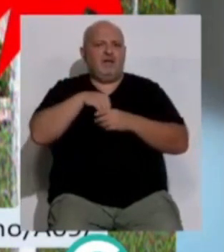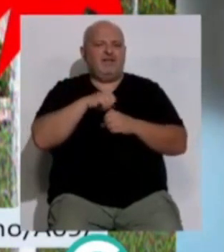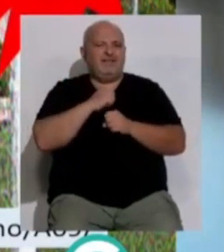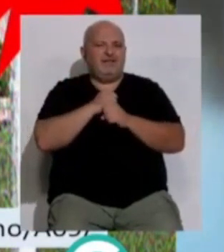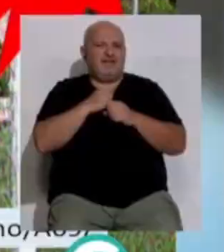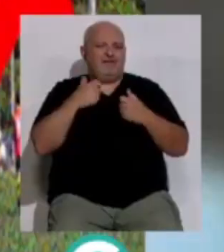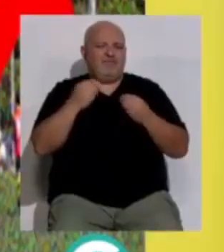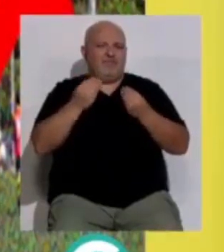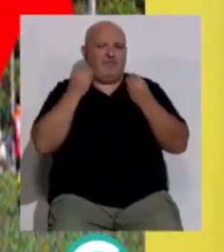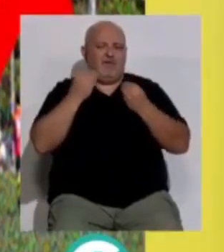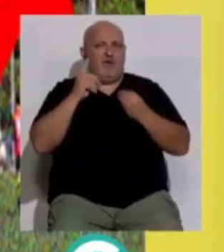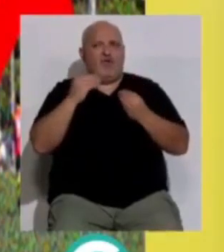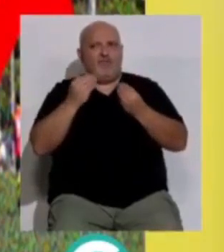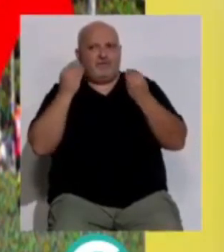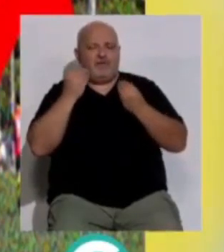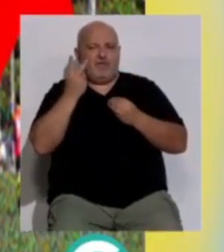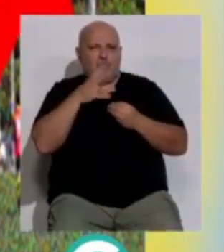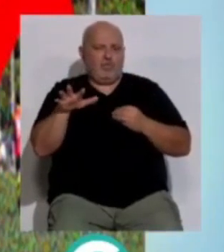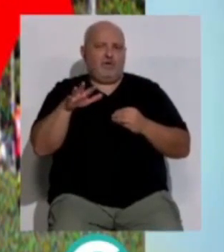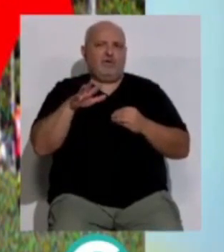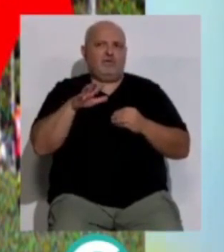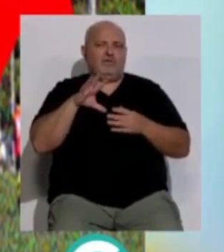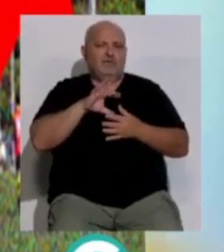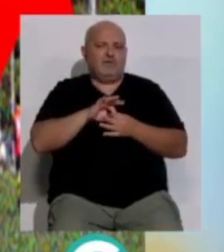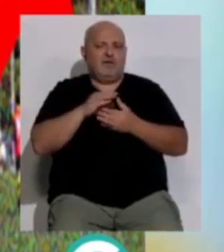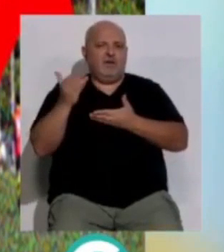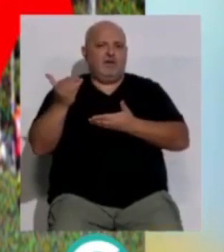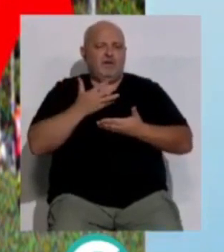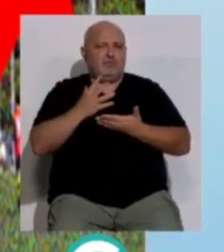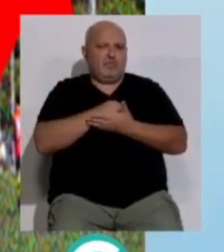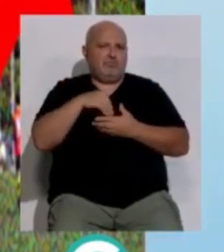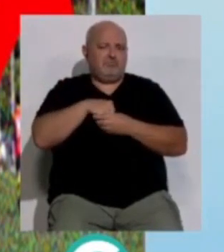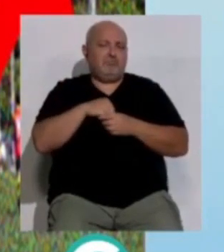todo en formativas y no formativas están todos invitados Yo creo que es una buena posibilidad